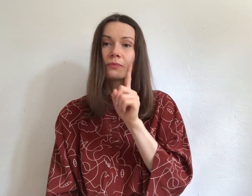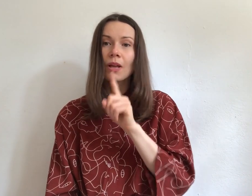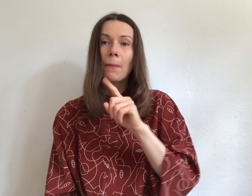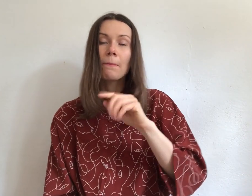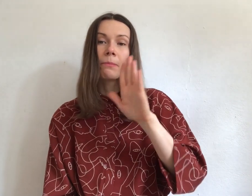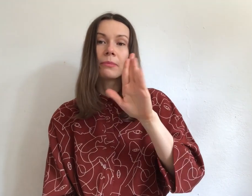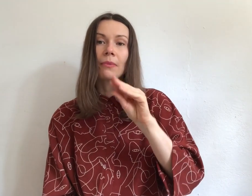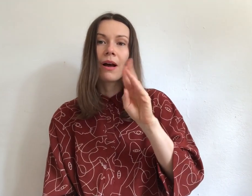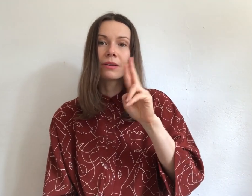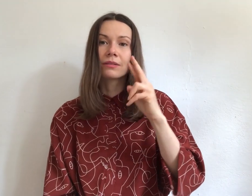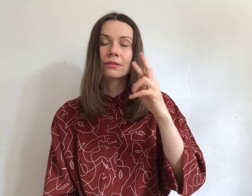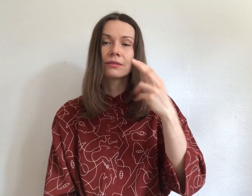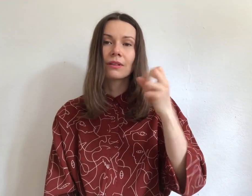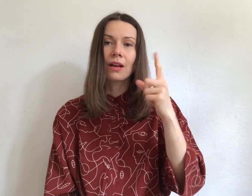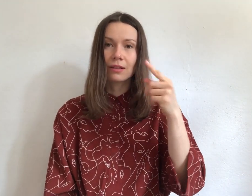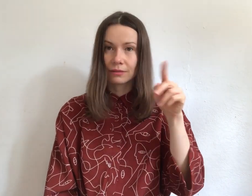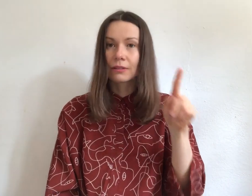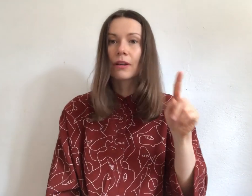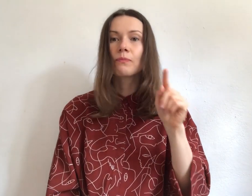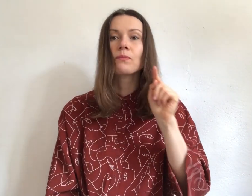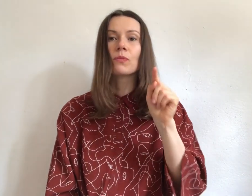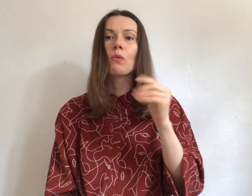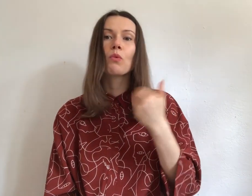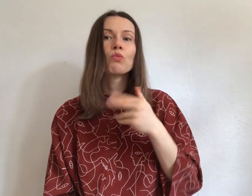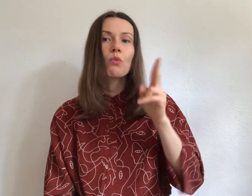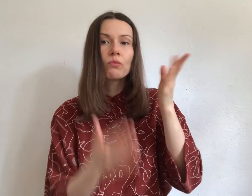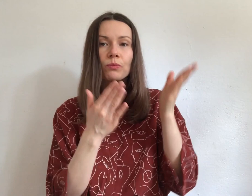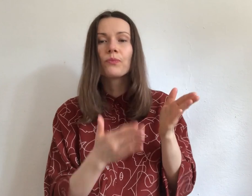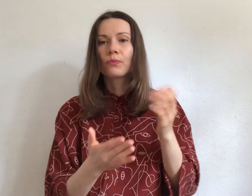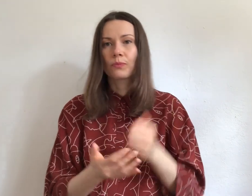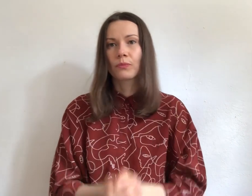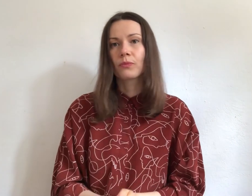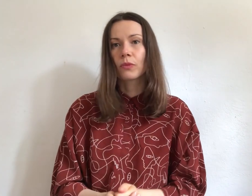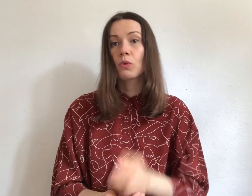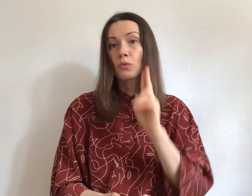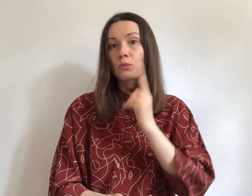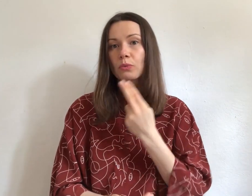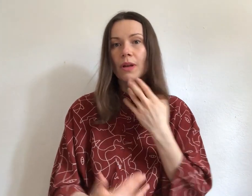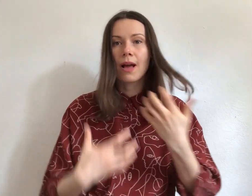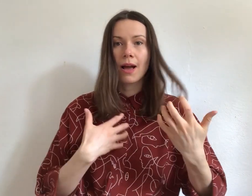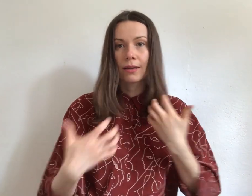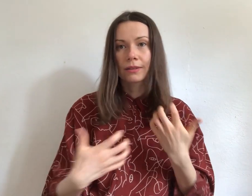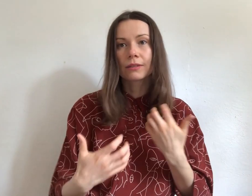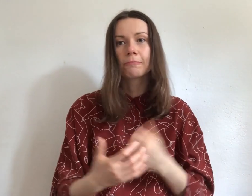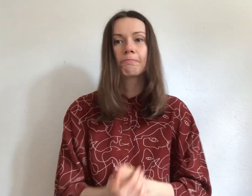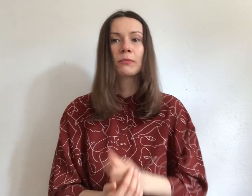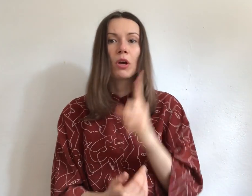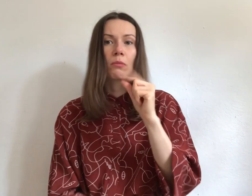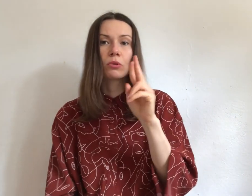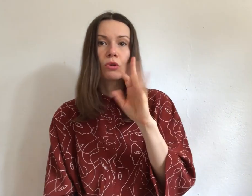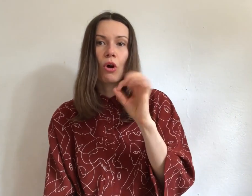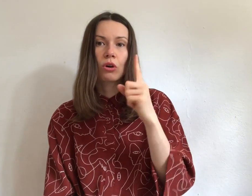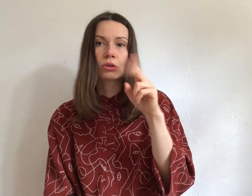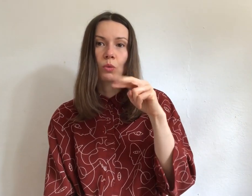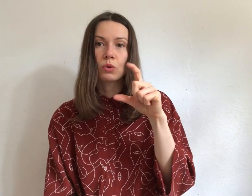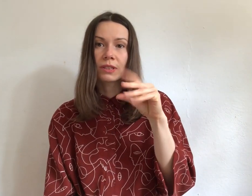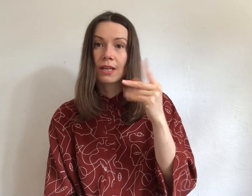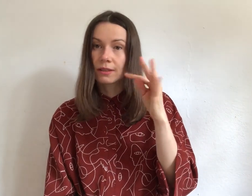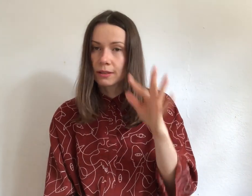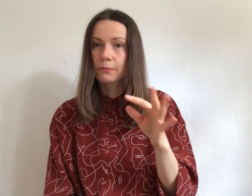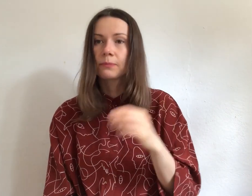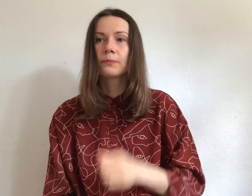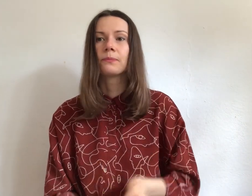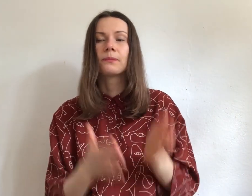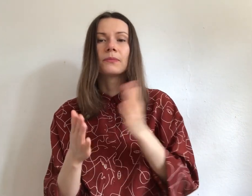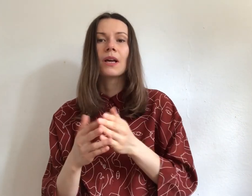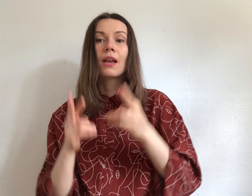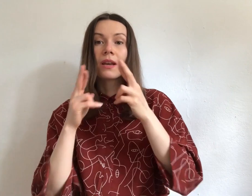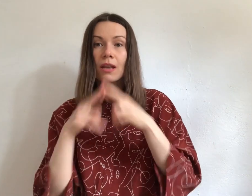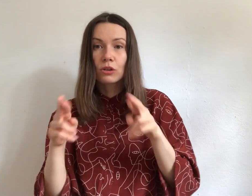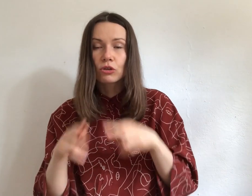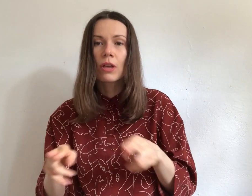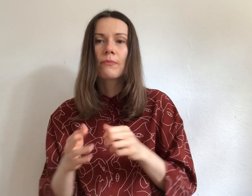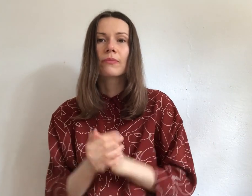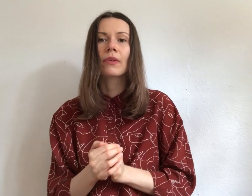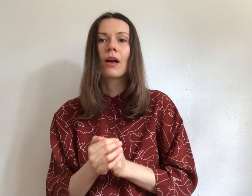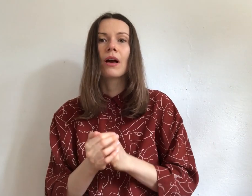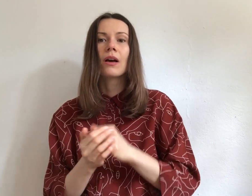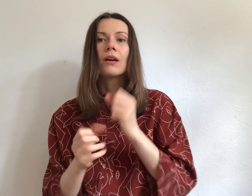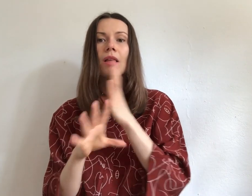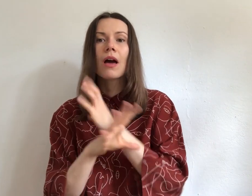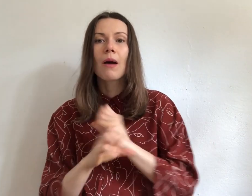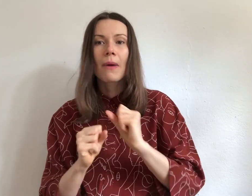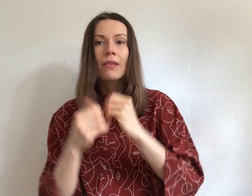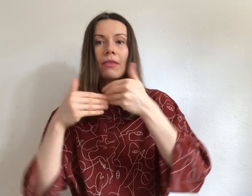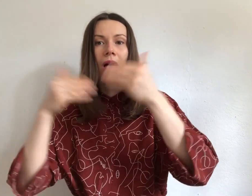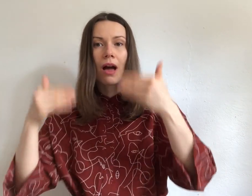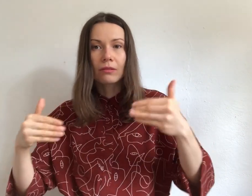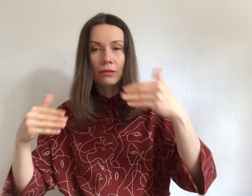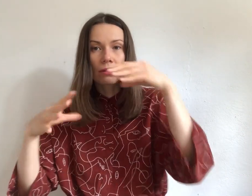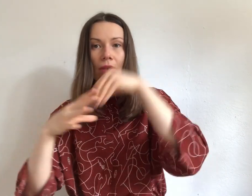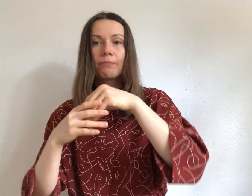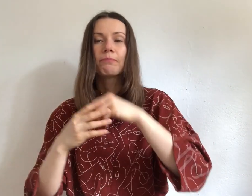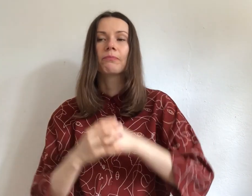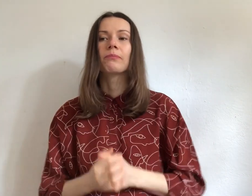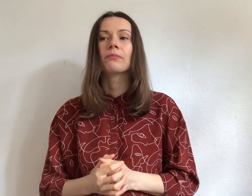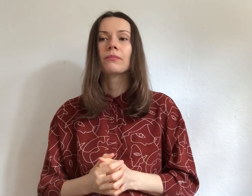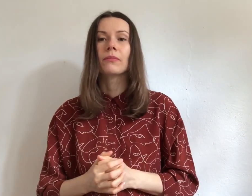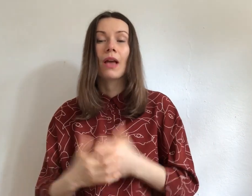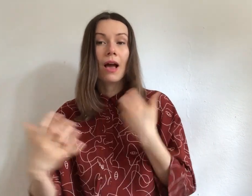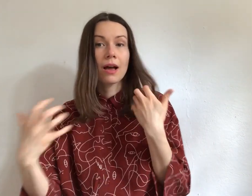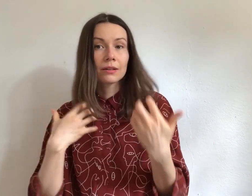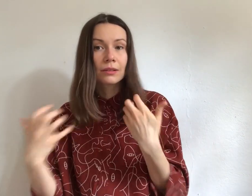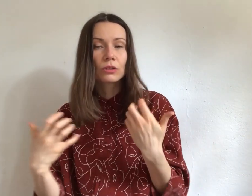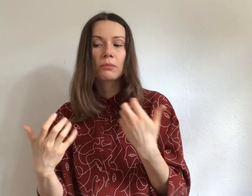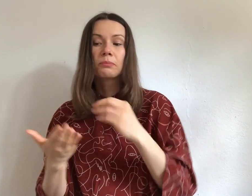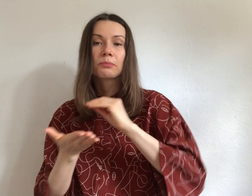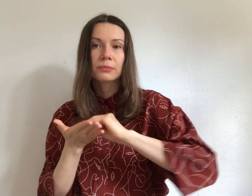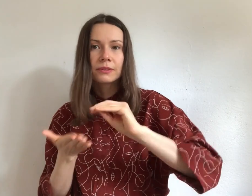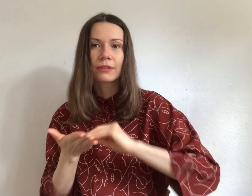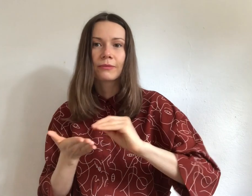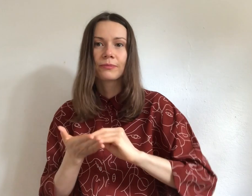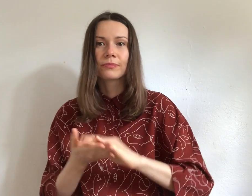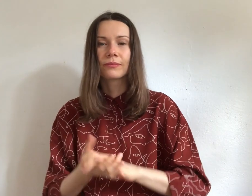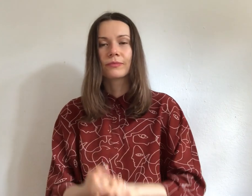Bernard Bragg był niesłyszącym aktorem, producentem, reżyserem, dramaturgiem, artystą i pisarzem.